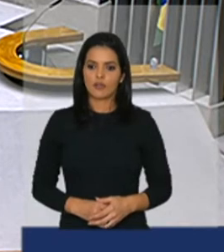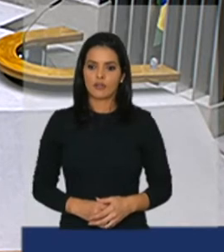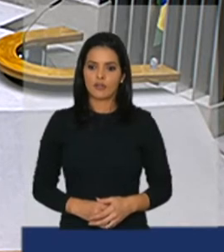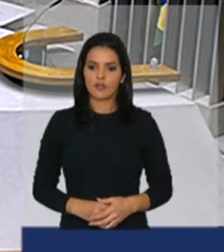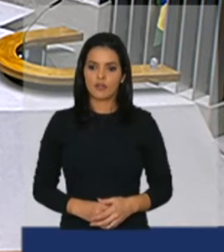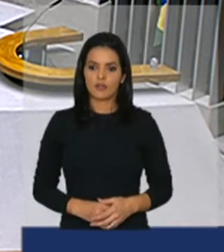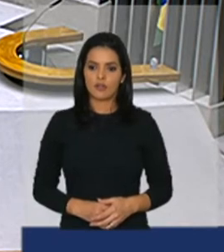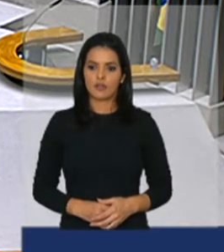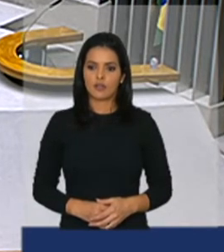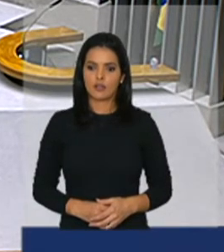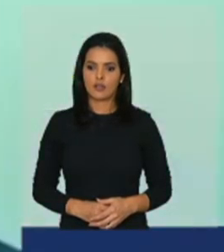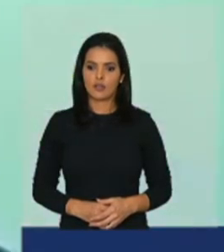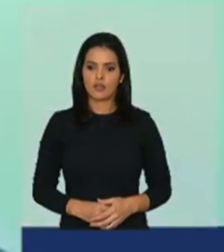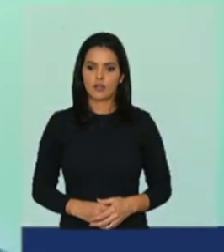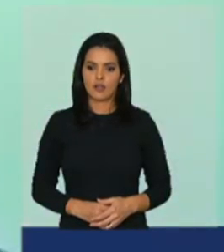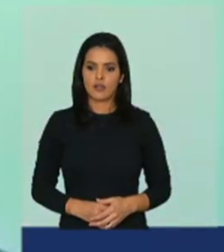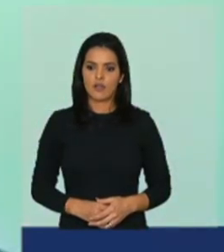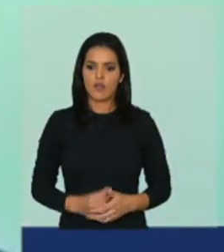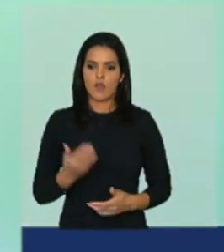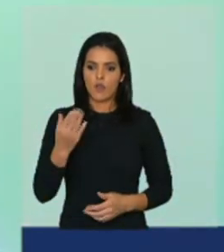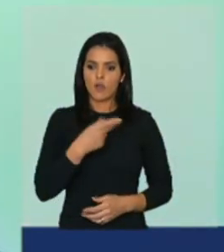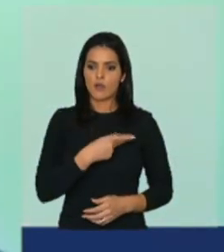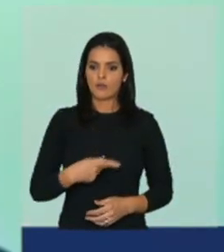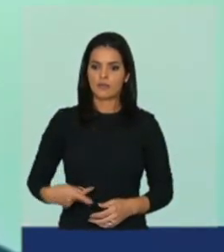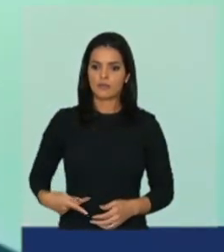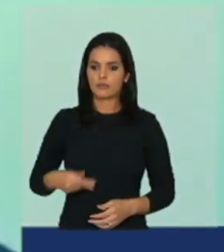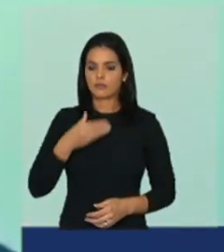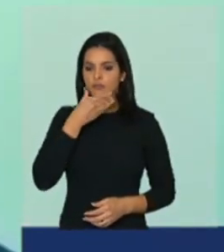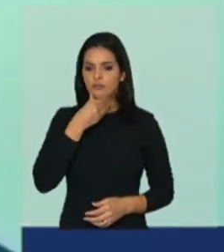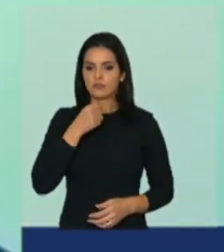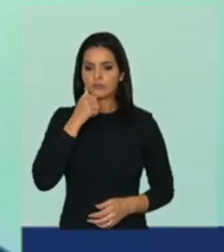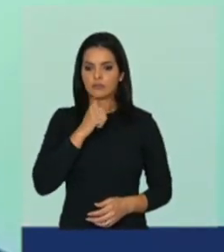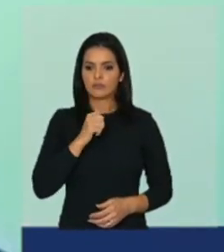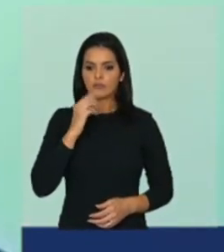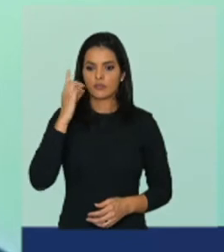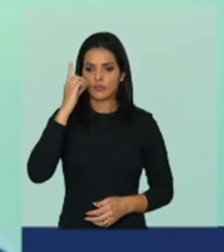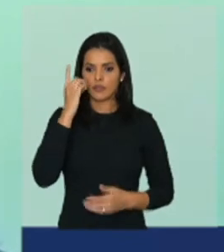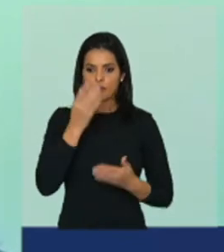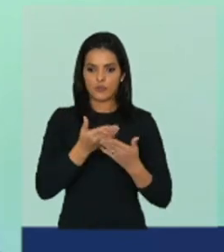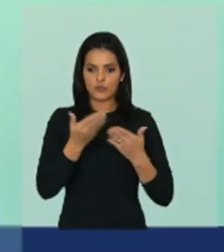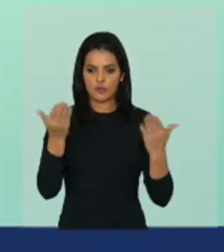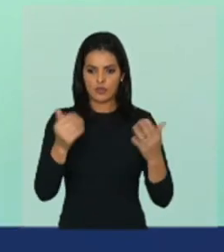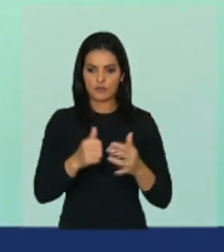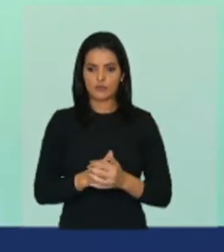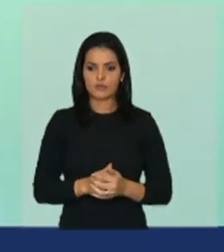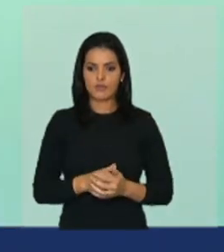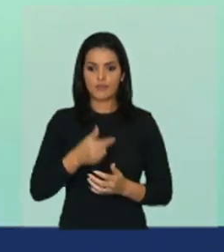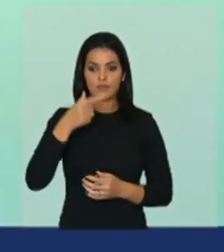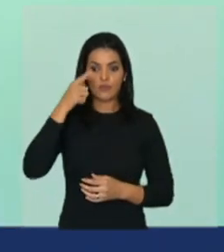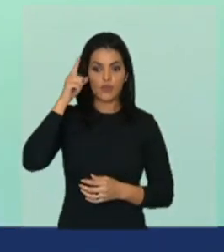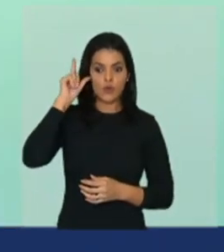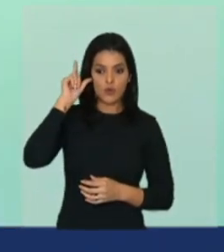TATO, ATRAVÀS DO SISTEMA. -- [DEPUTADO]: SENHOR PRESIDENTE, SENHORAS E SENHORES DEPUTADOS, ONTEM A ASSESSORIA DÓ DE PUBLICAÇÃO